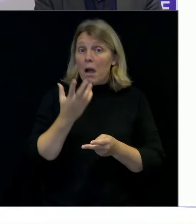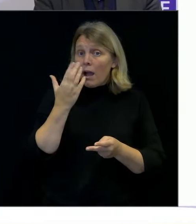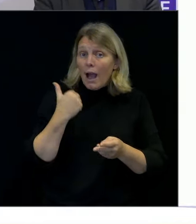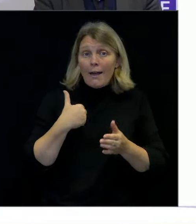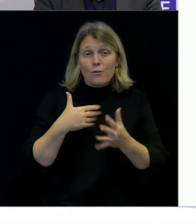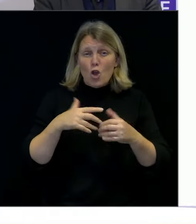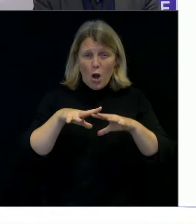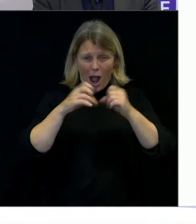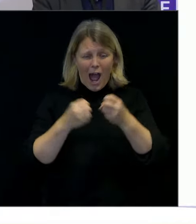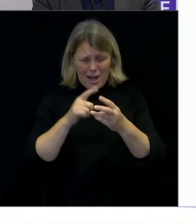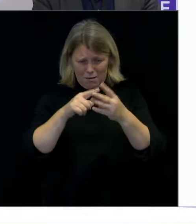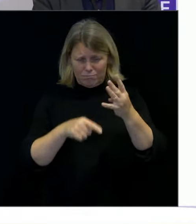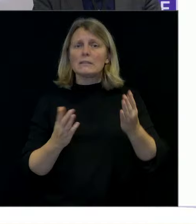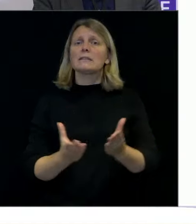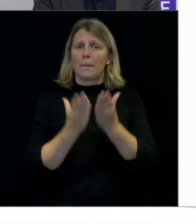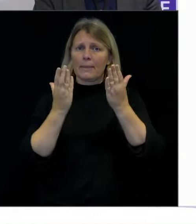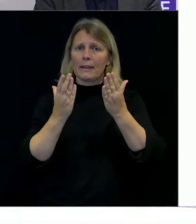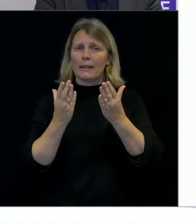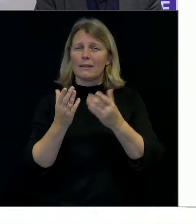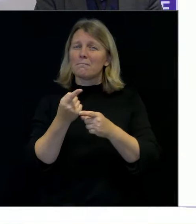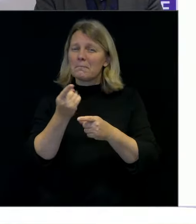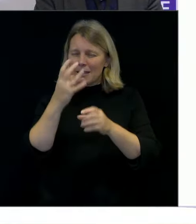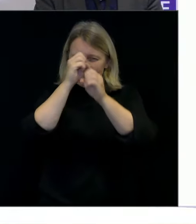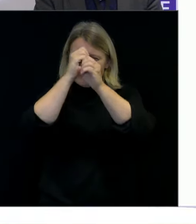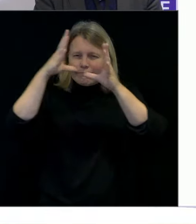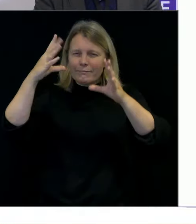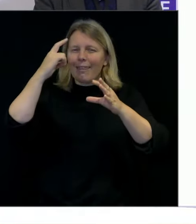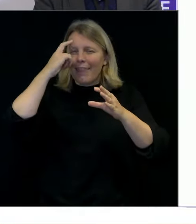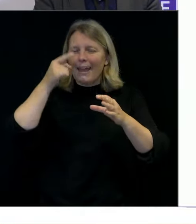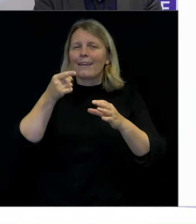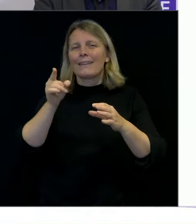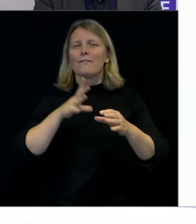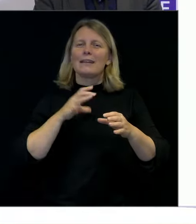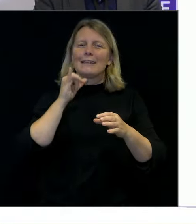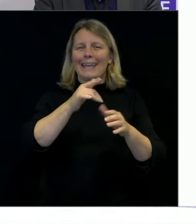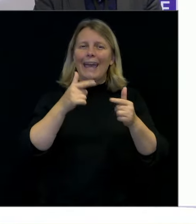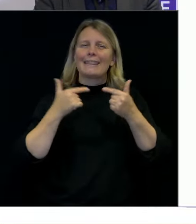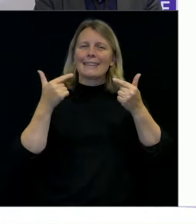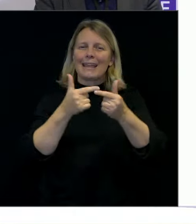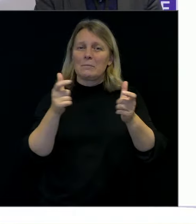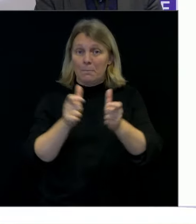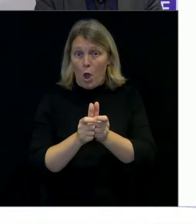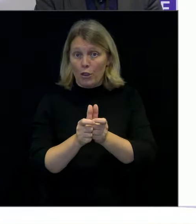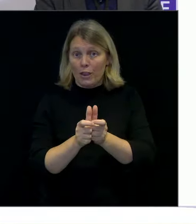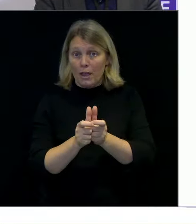och tal mellan flera användare på två eller flera platser.